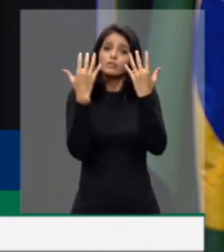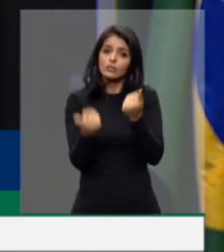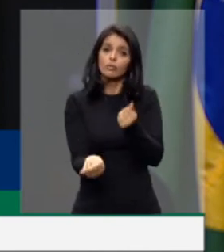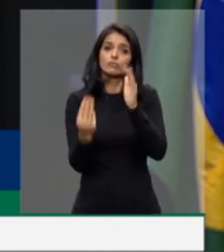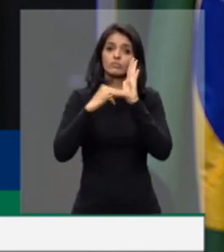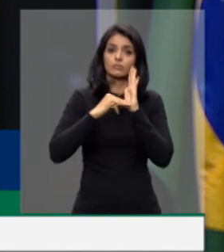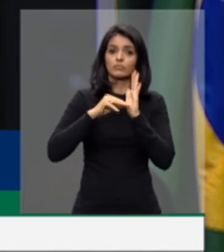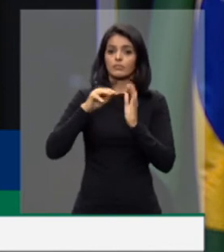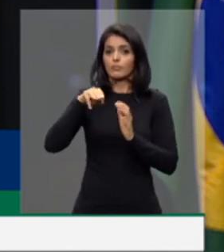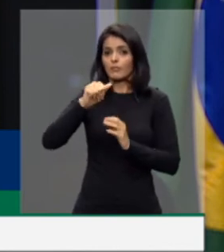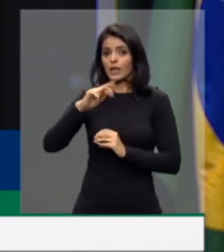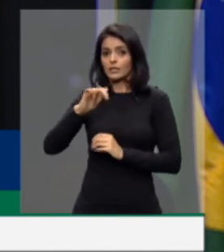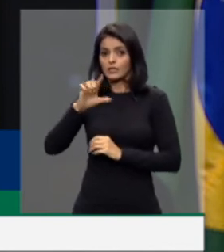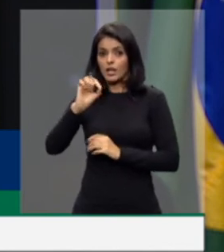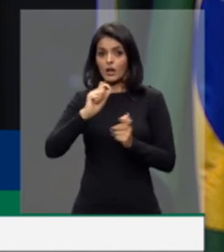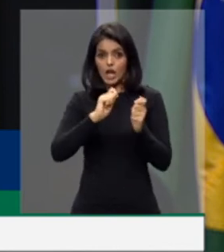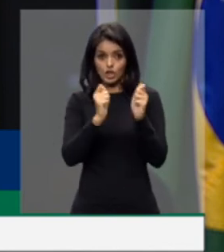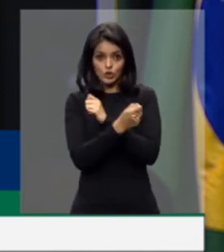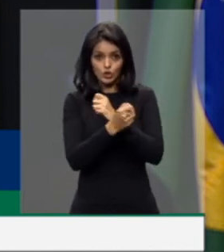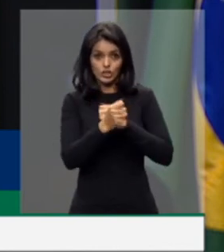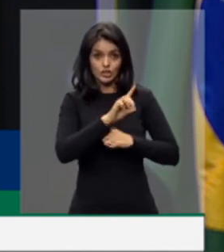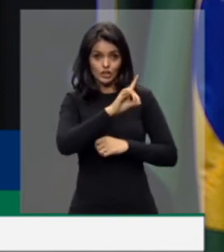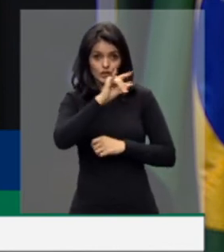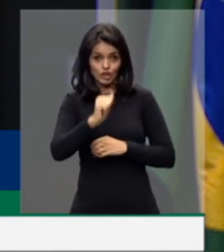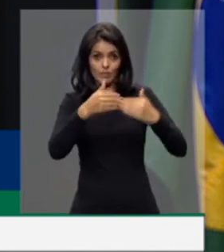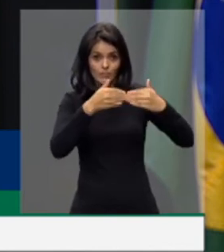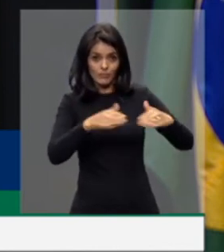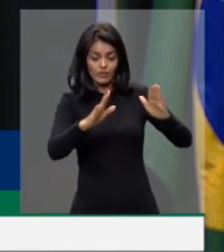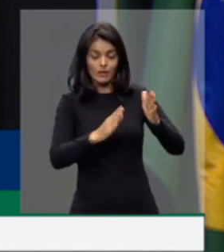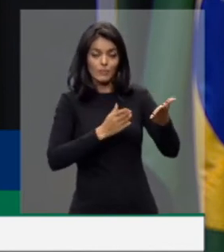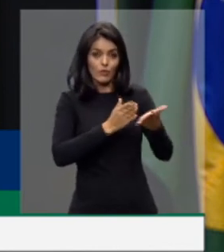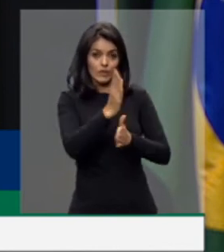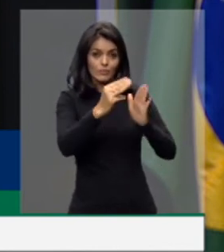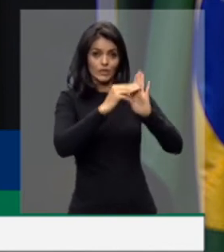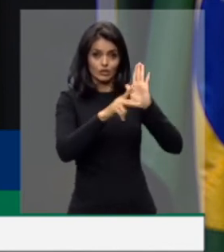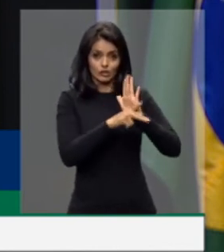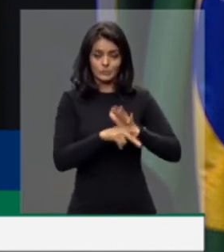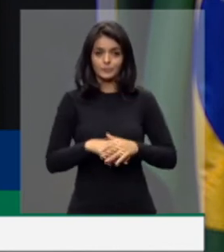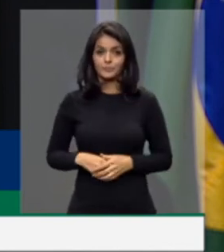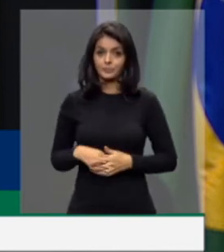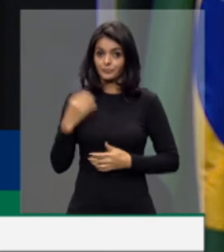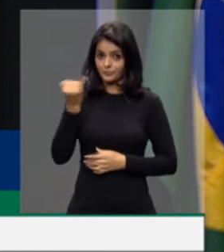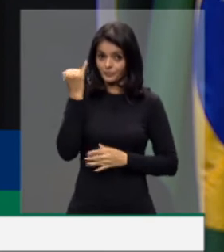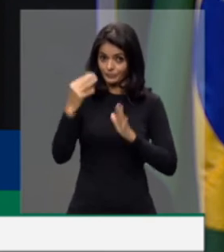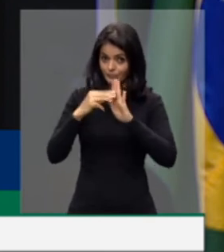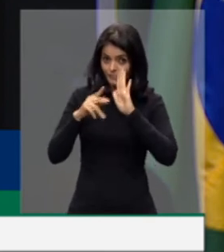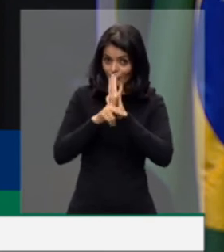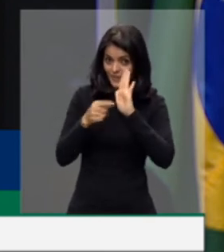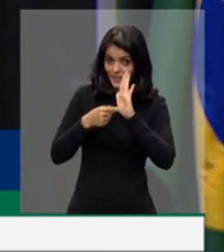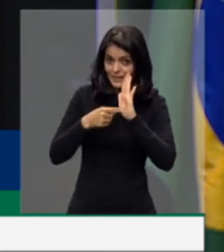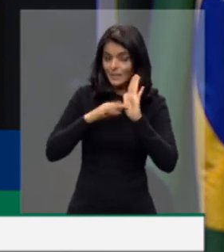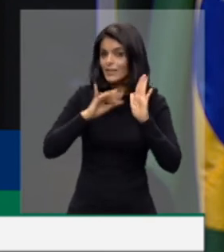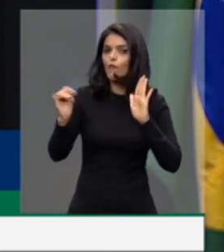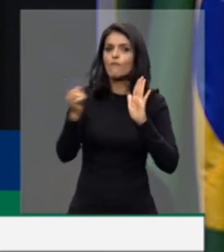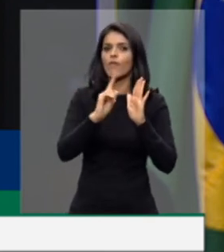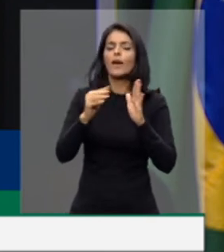POR SUA ATUAÇÃO OU NEGLIGÊ NCIA, NESSE SENTIDO ACATAMOS A EMENDA NÚMERO 91 DEPUTADO MARCELO RAMOS COM AJUSTE DA DATA DE REFERÊNCIA PARA INÍCIO DA VIGÊNCIA DA MEDIDA